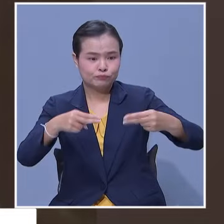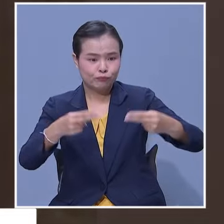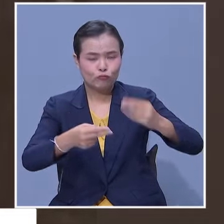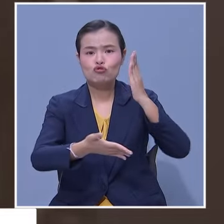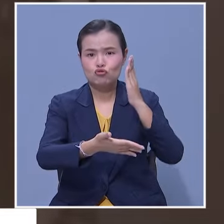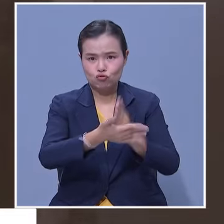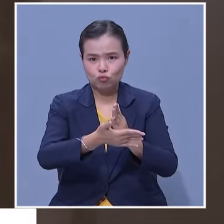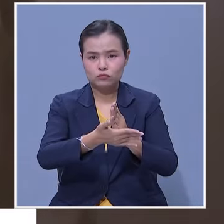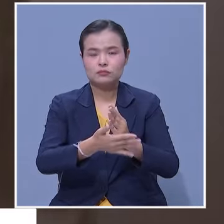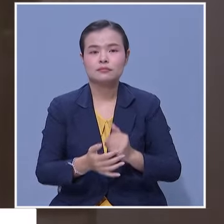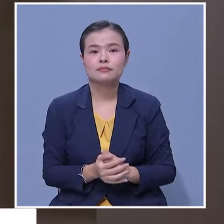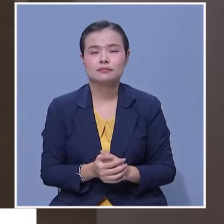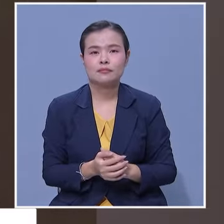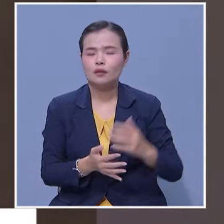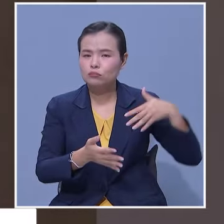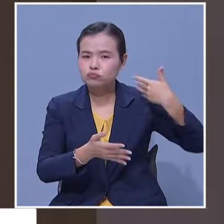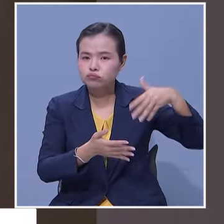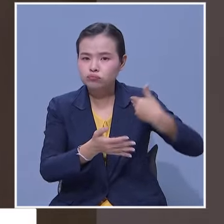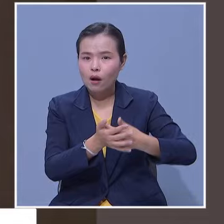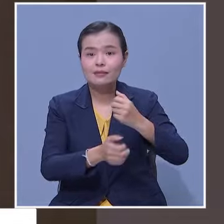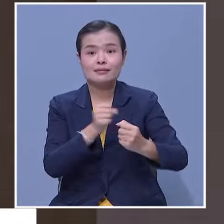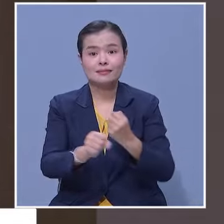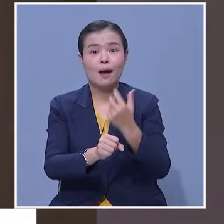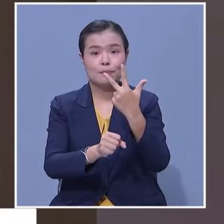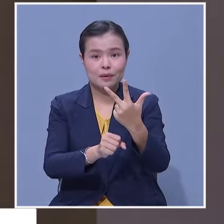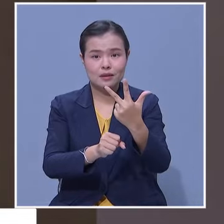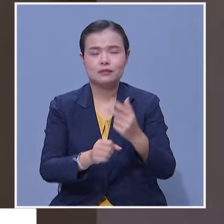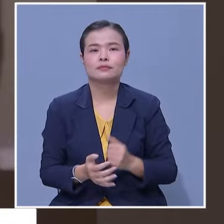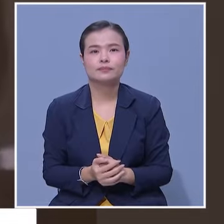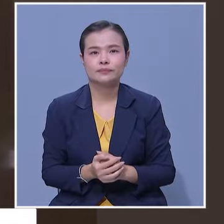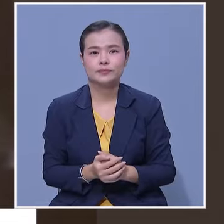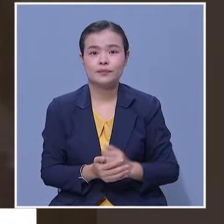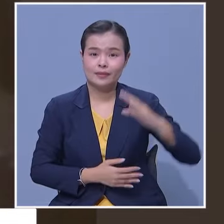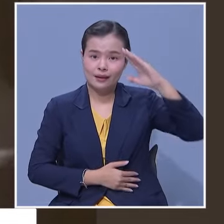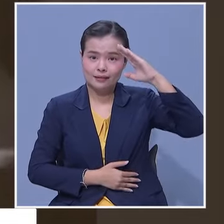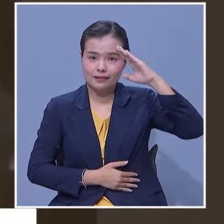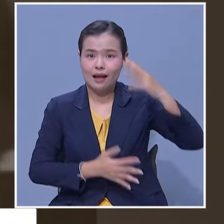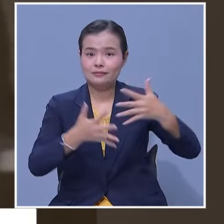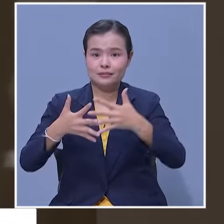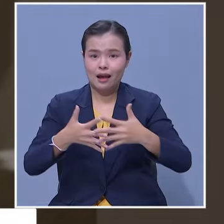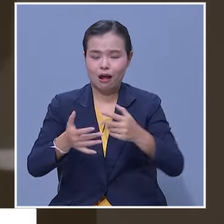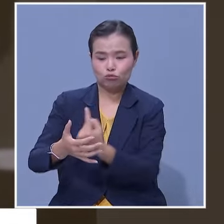เกาหลีที่ดำเนินมาเป็นระยะเวลา 3 ปีโดยมี นายพลของสหรัฐเป็นตัวแทนกองกำลัง